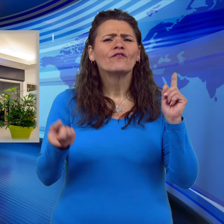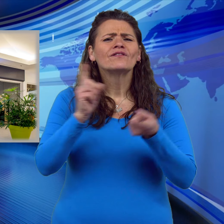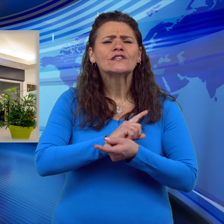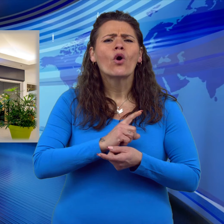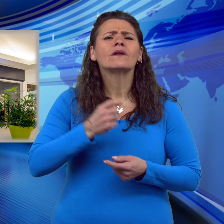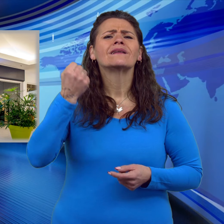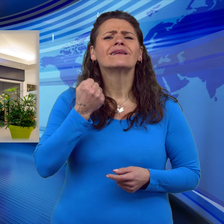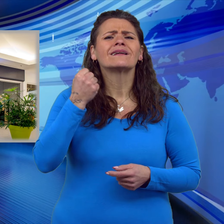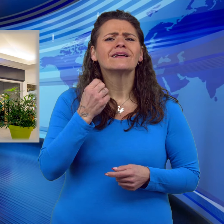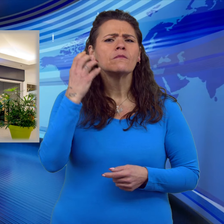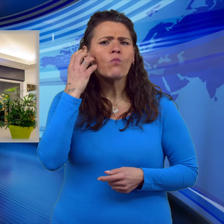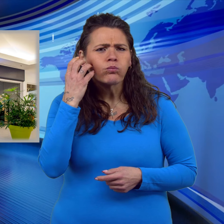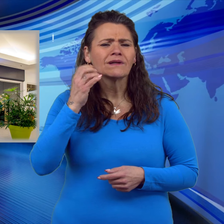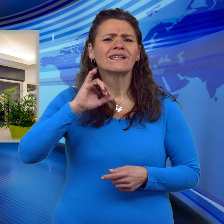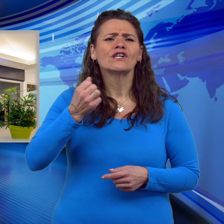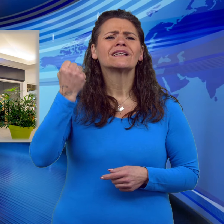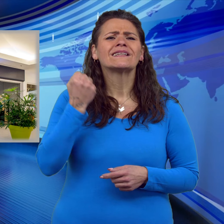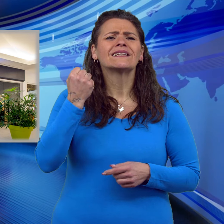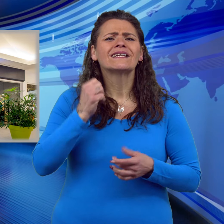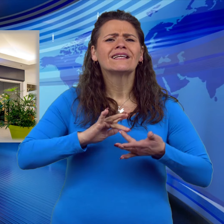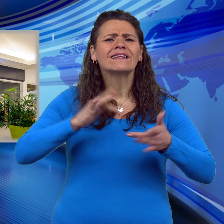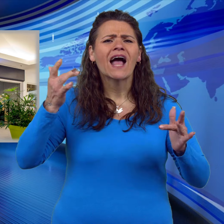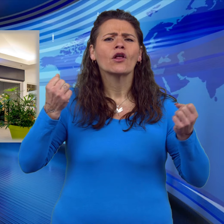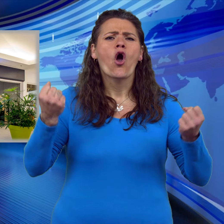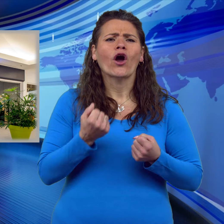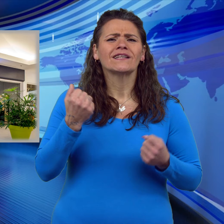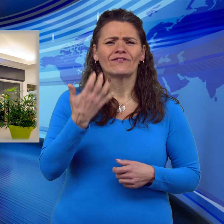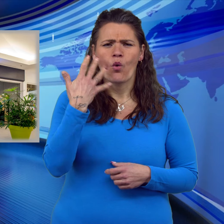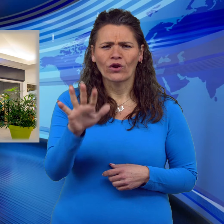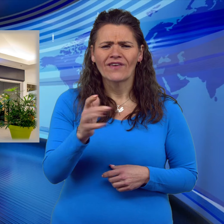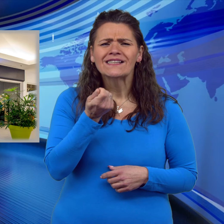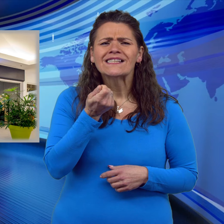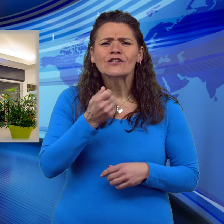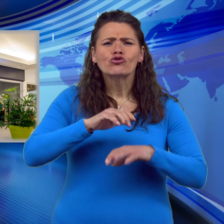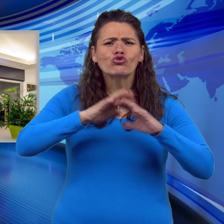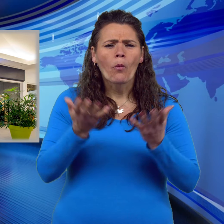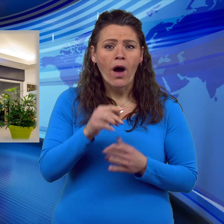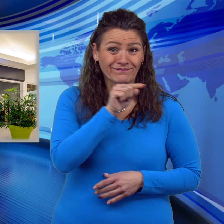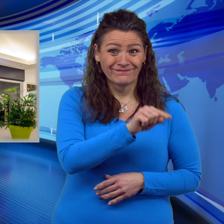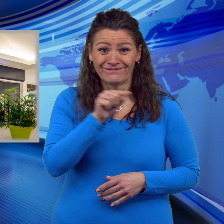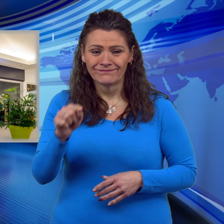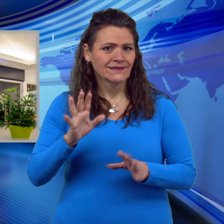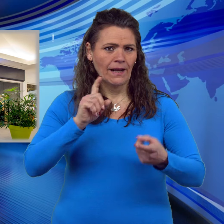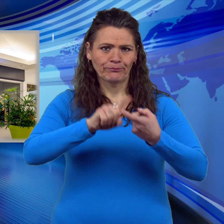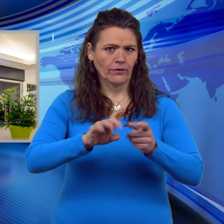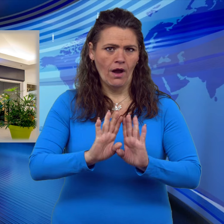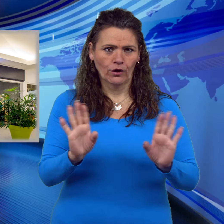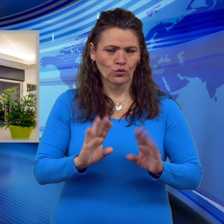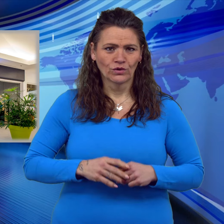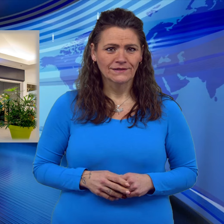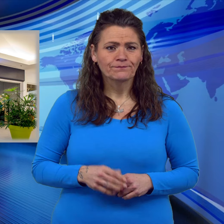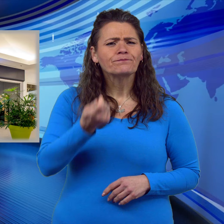ugyanakkor a DIGIMobil és a DIGINet Aktív 50 díjcsomagok tarifáit ez a most bejelentett áremelés nem érinti.